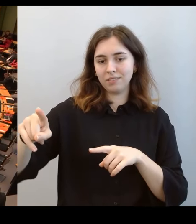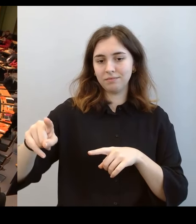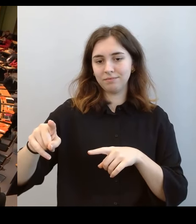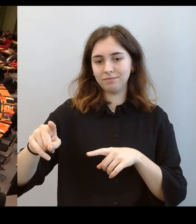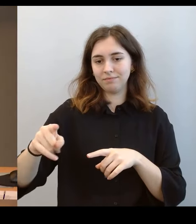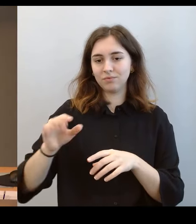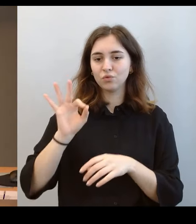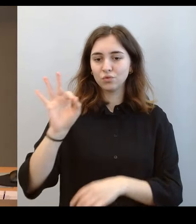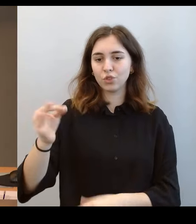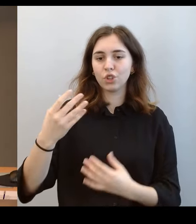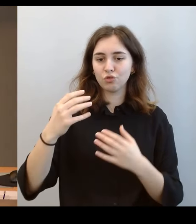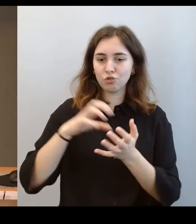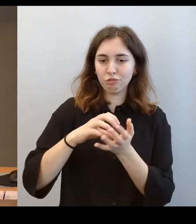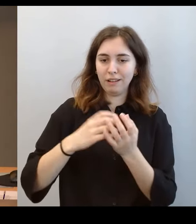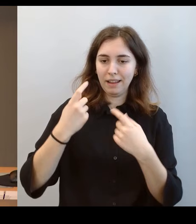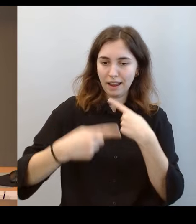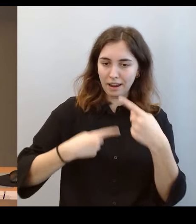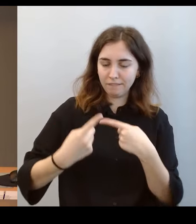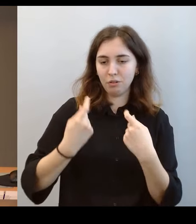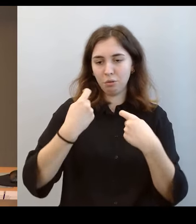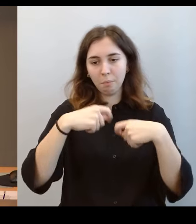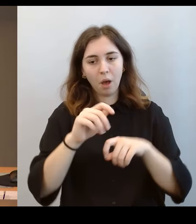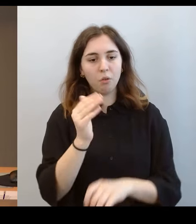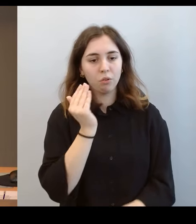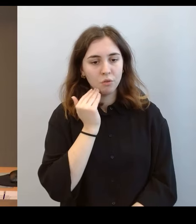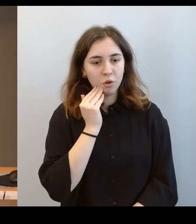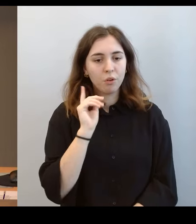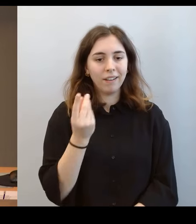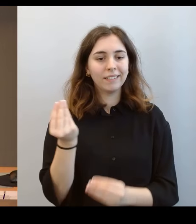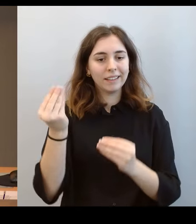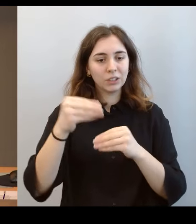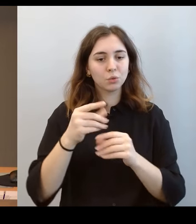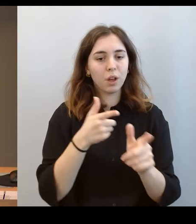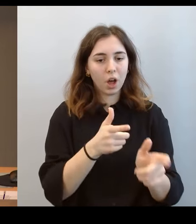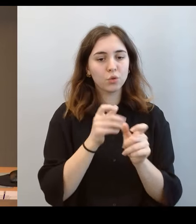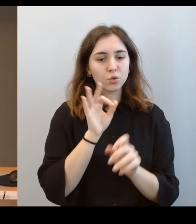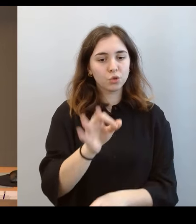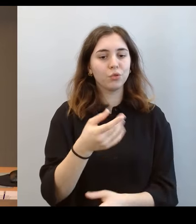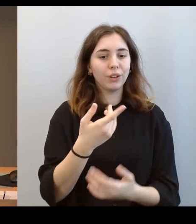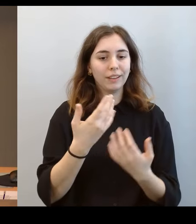Mitberatende an den Ausschuss für Integration, Frauen und Gleichstellung, Vielfalt und Antidiskriminierung.